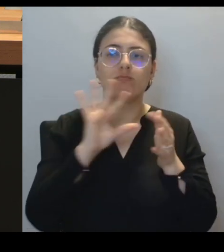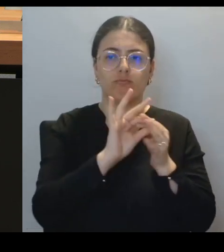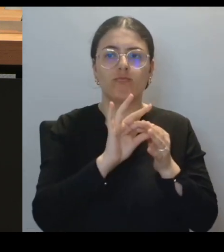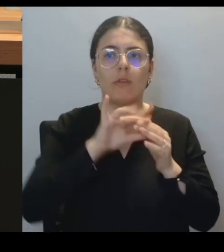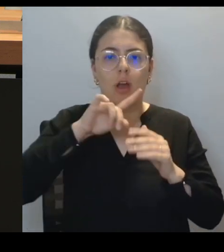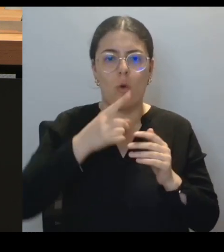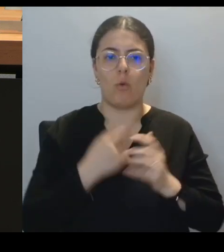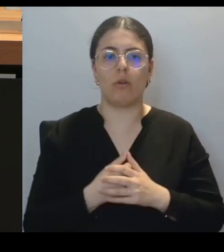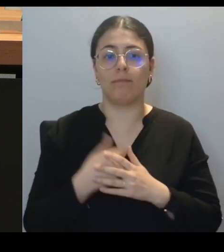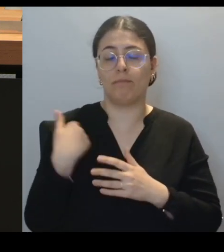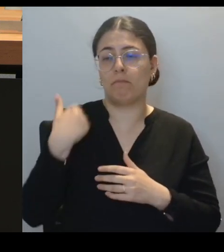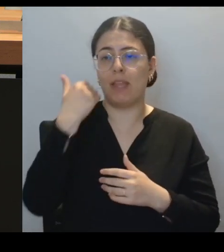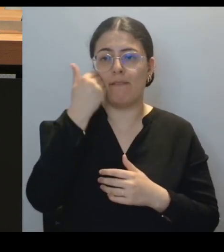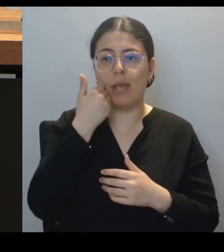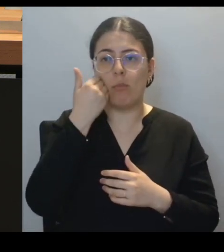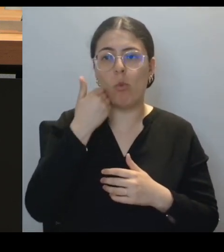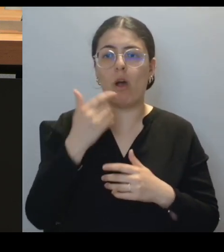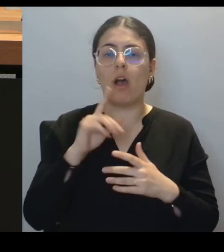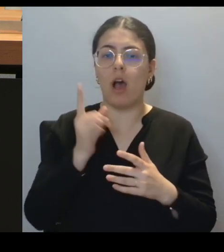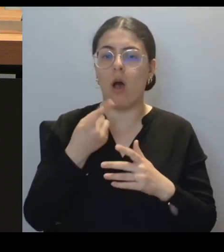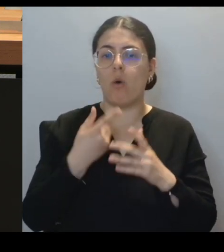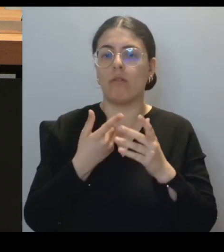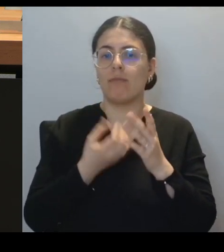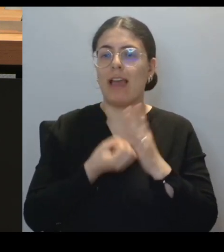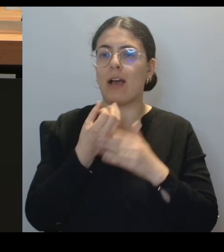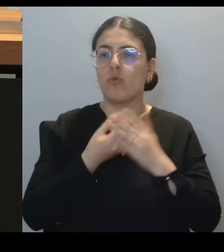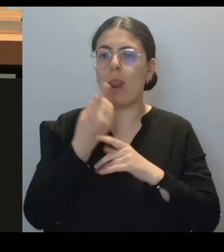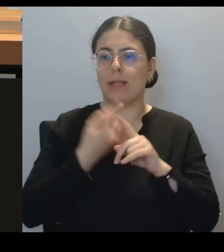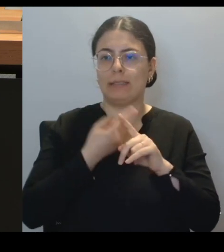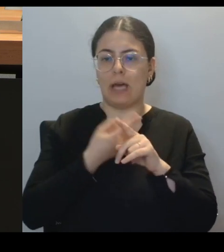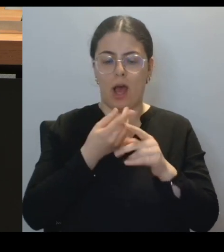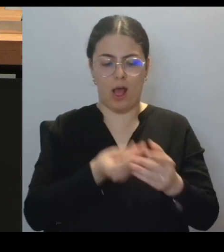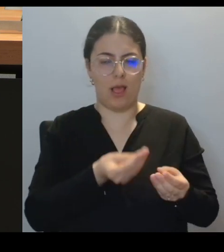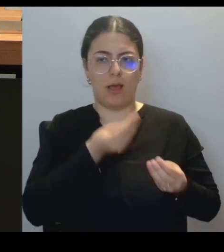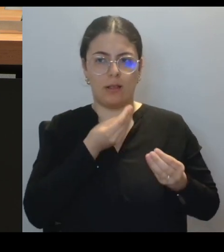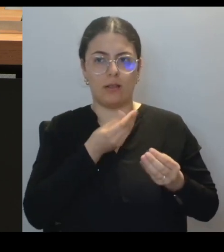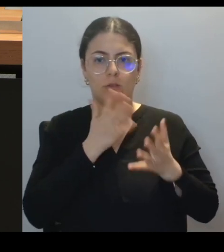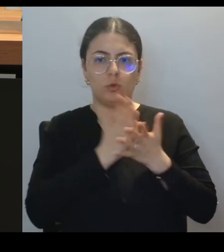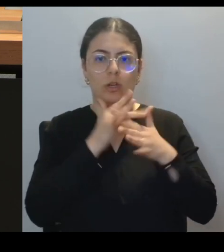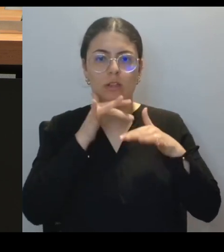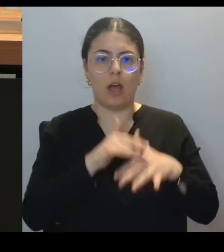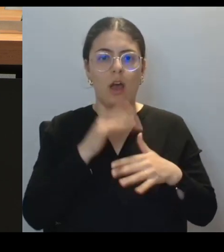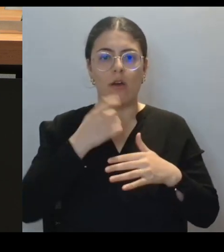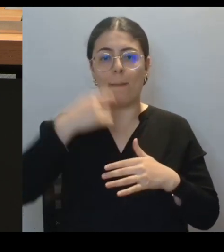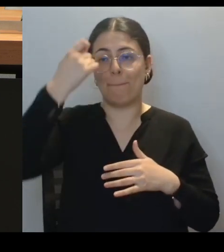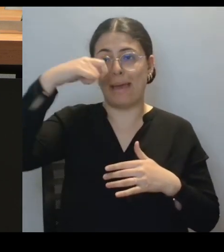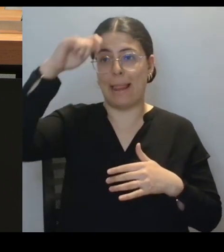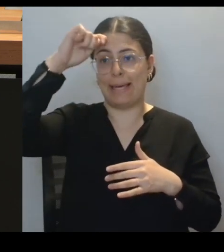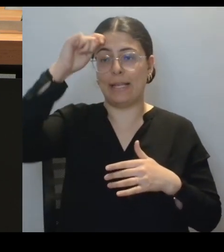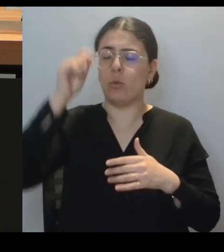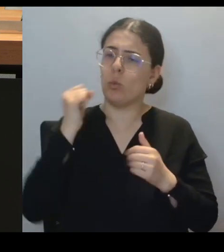Und die können sich durchaus für Berlin sehen lassen. Mehr als 2 Millionen Fahrten waren es in 2023.